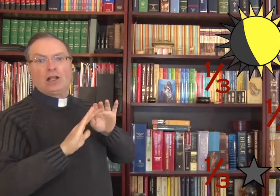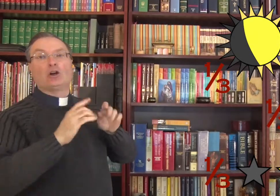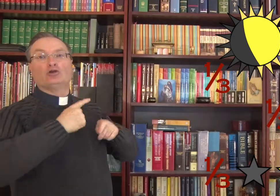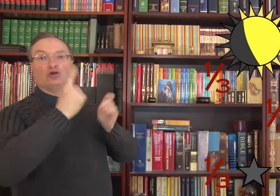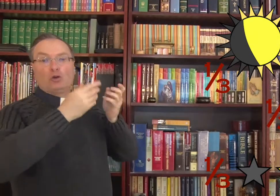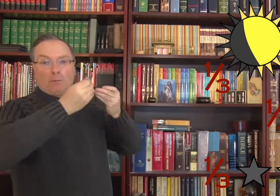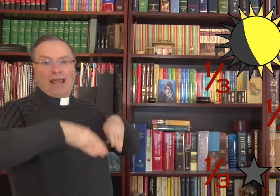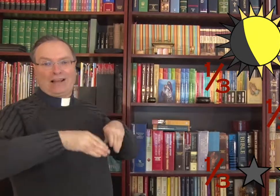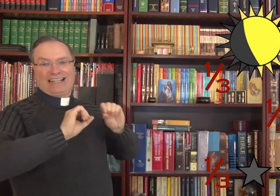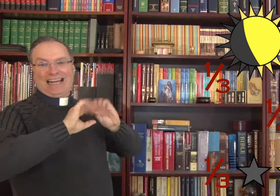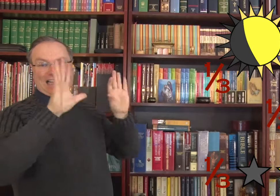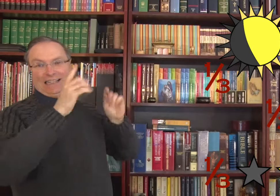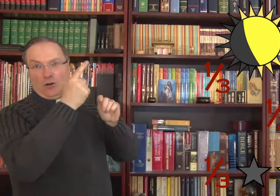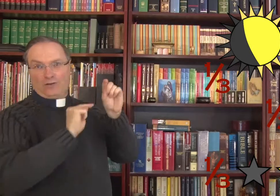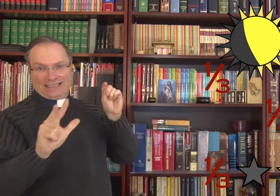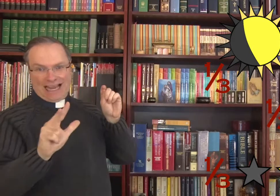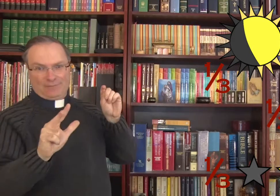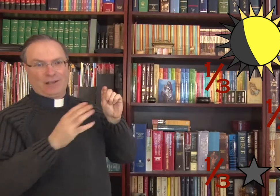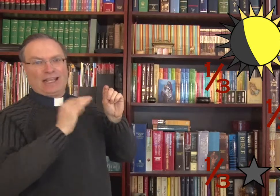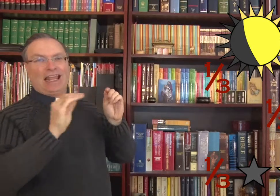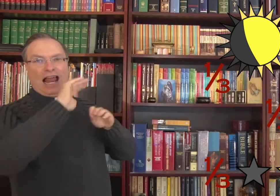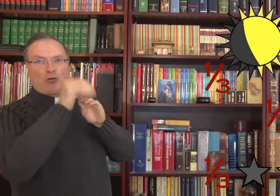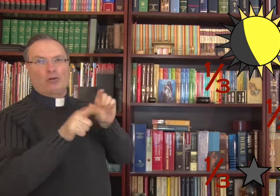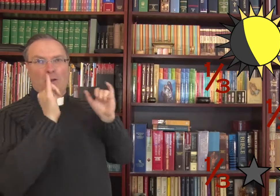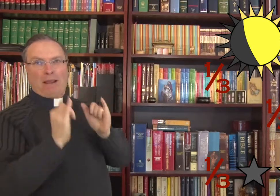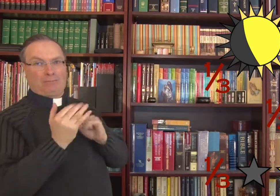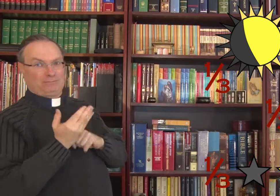le jour perdit un tiers de sa clarté, et la nuit de même.»